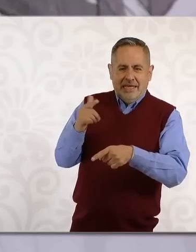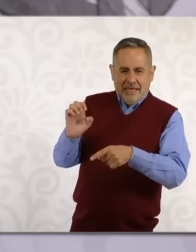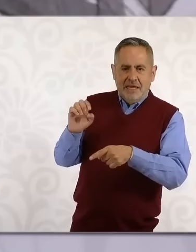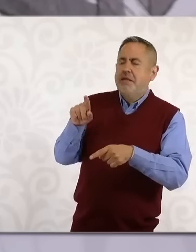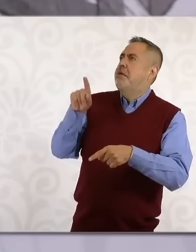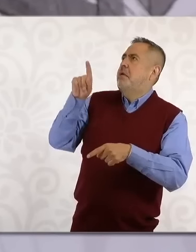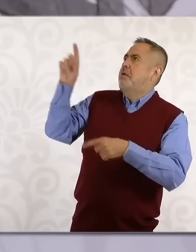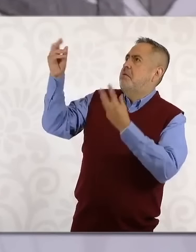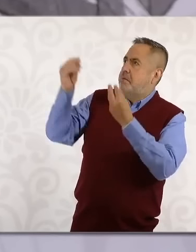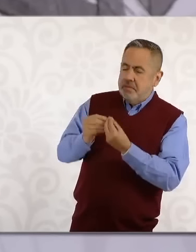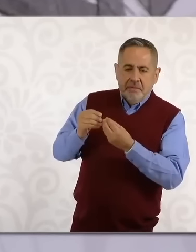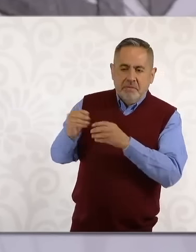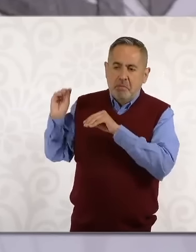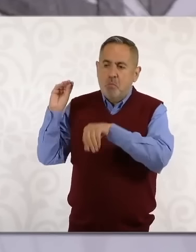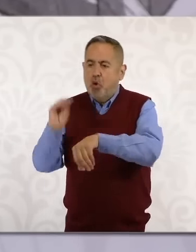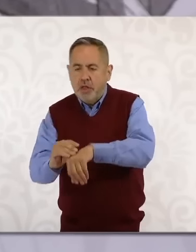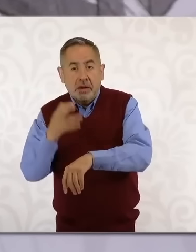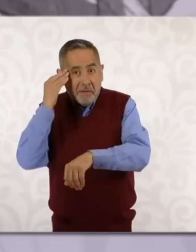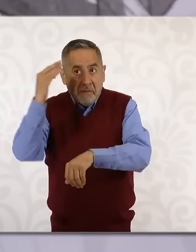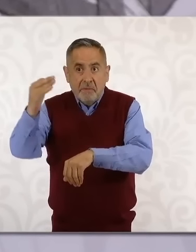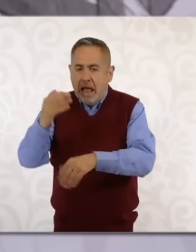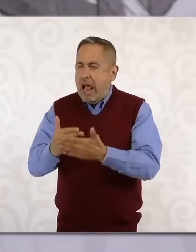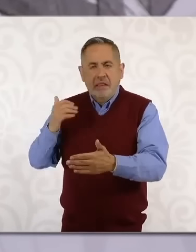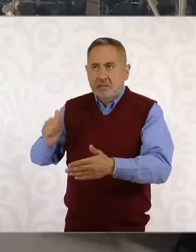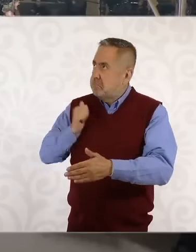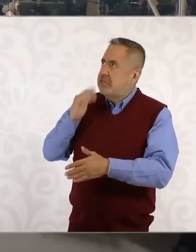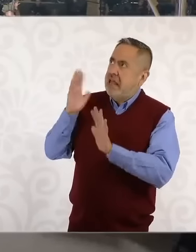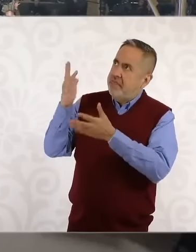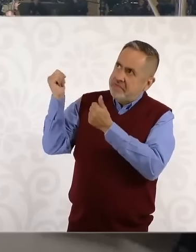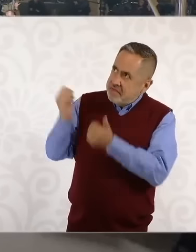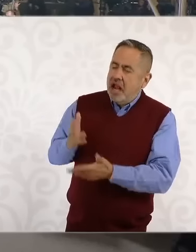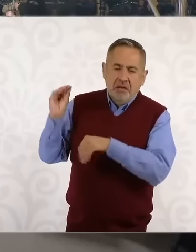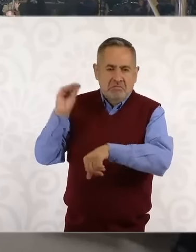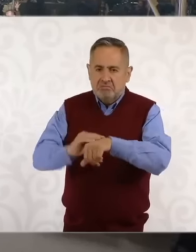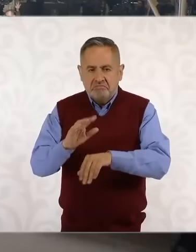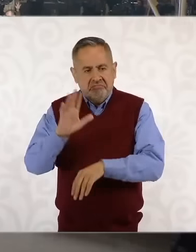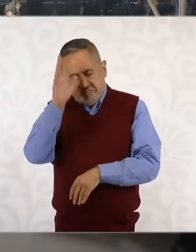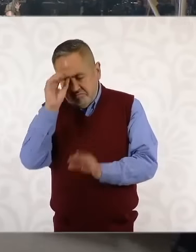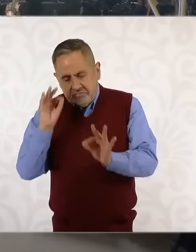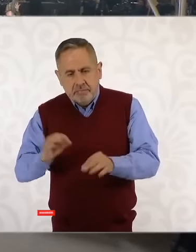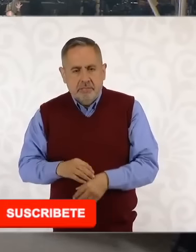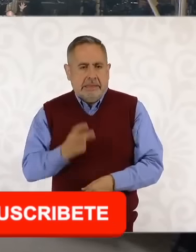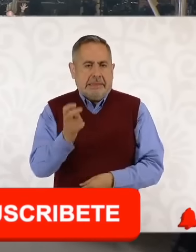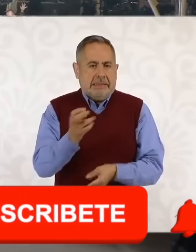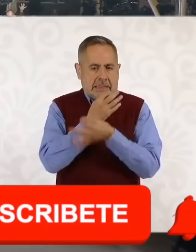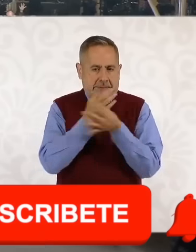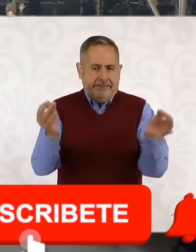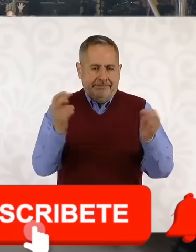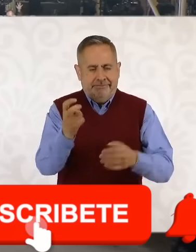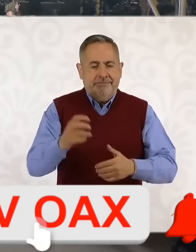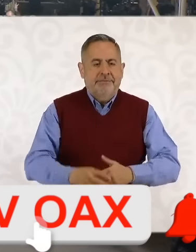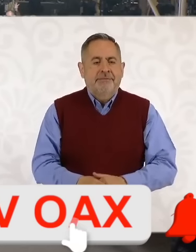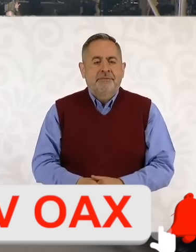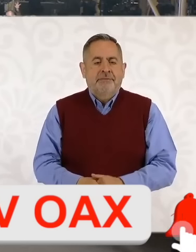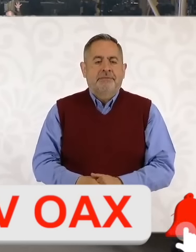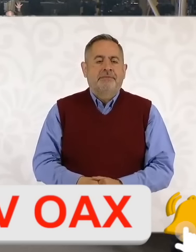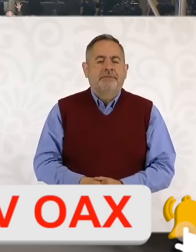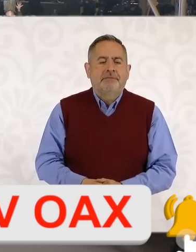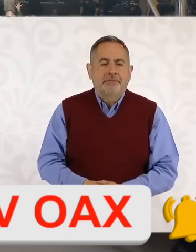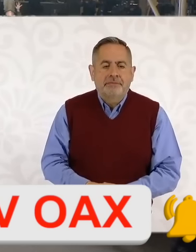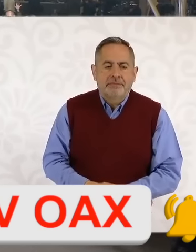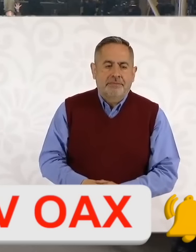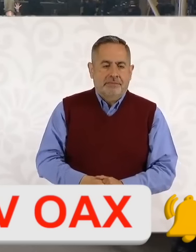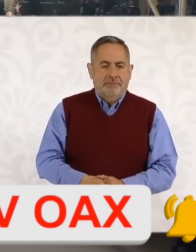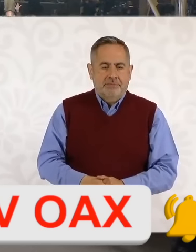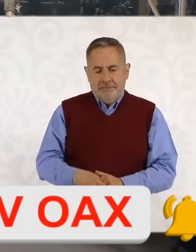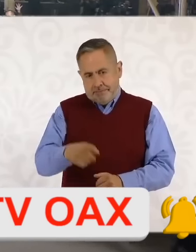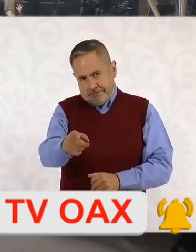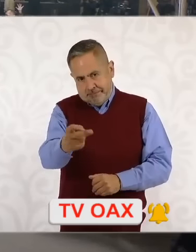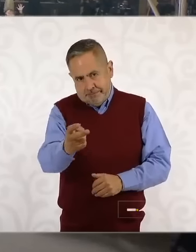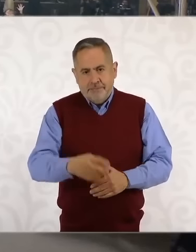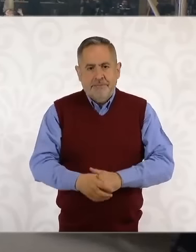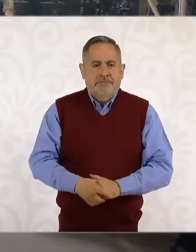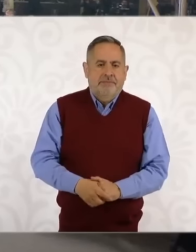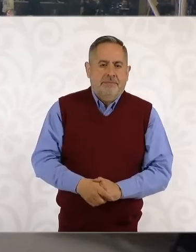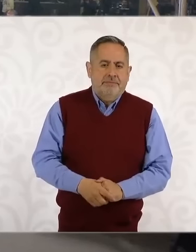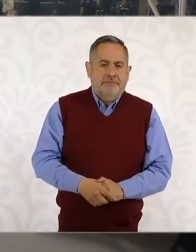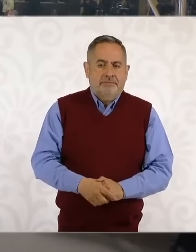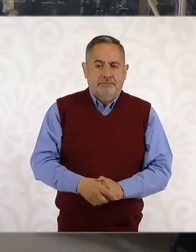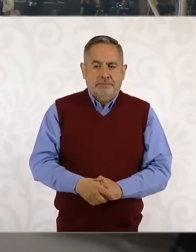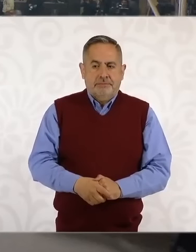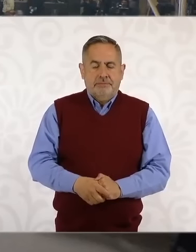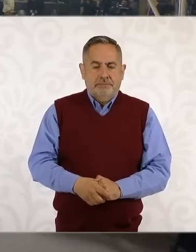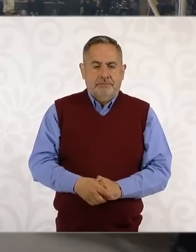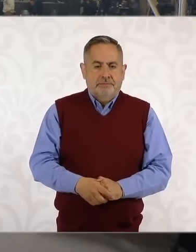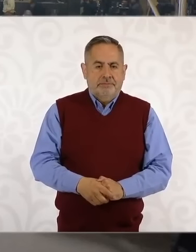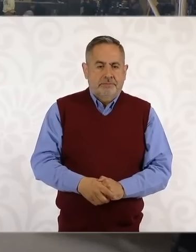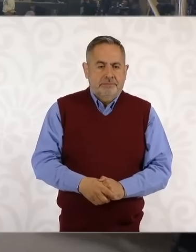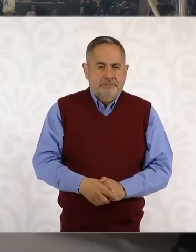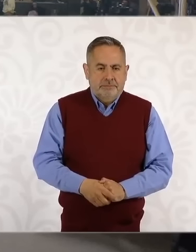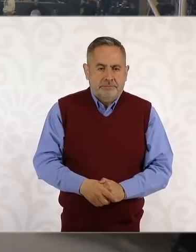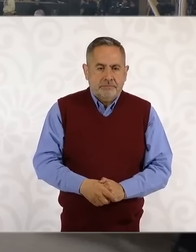ese es el anuncio de el día de hoy. Entonces, vamos eh sobre el tema. A ver, aquí.